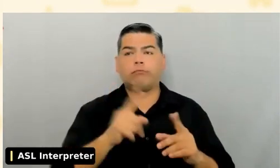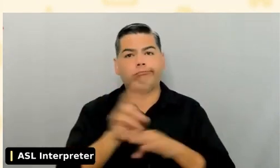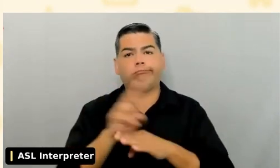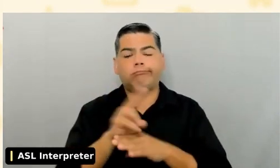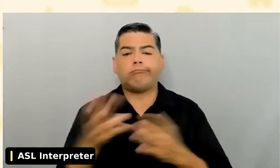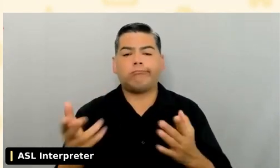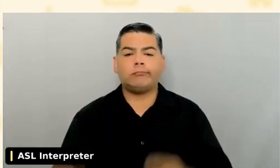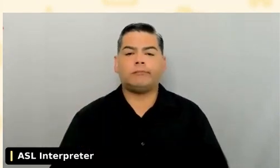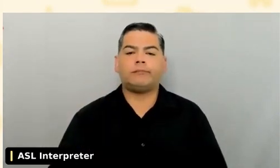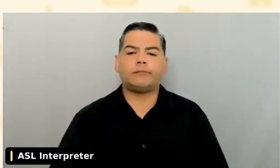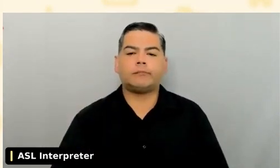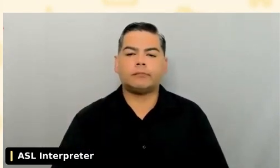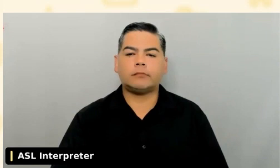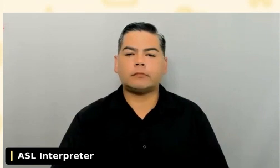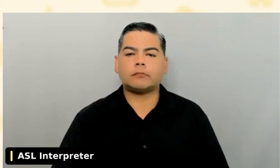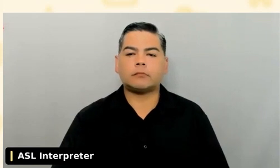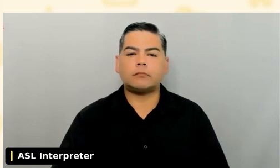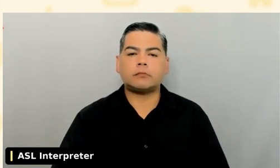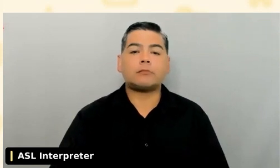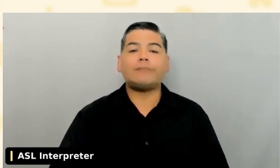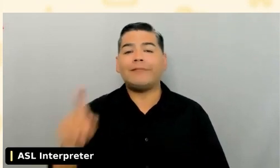Pregúntale a la comunidad, como primer punto.